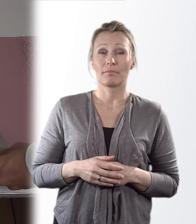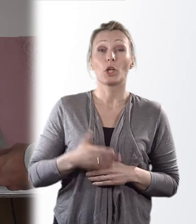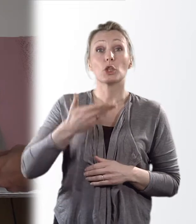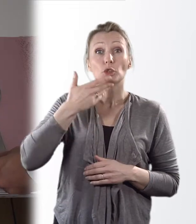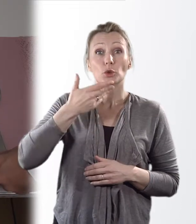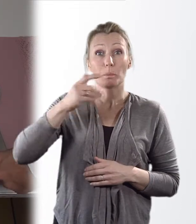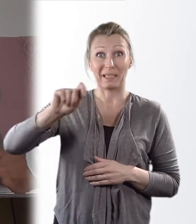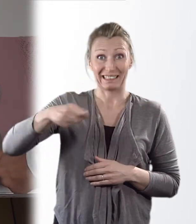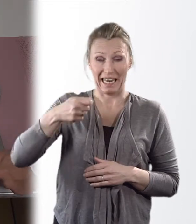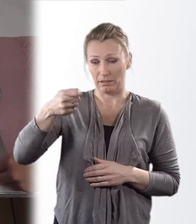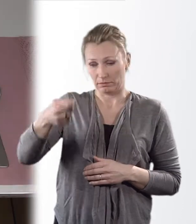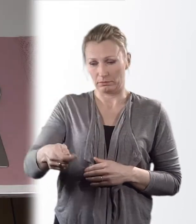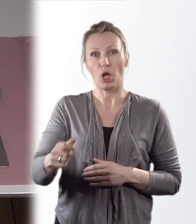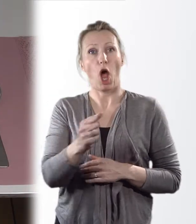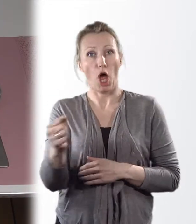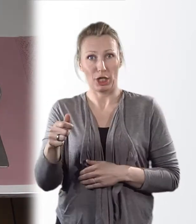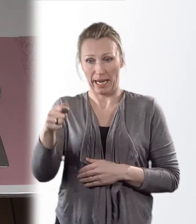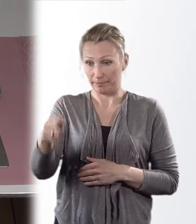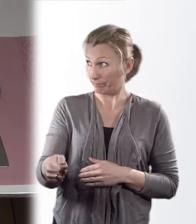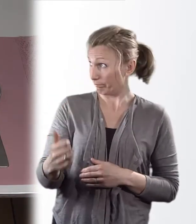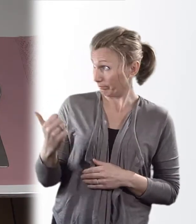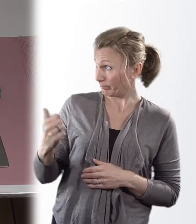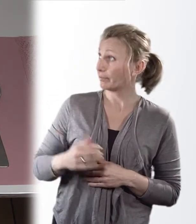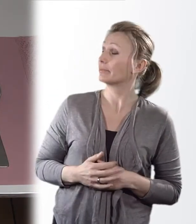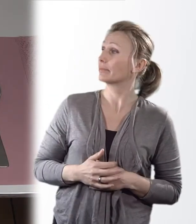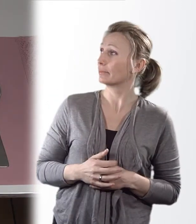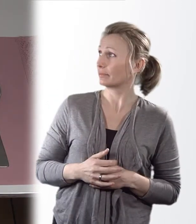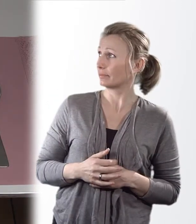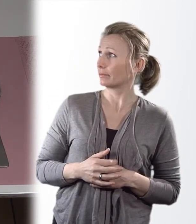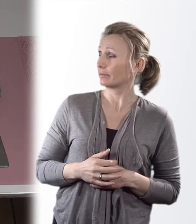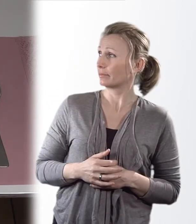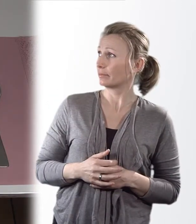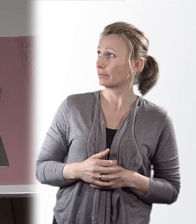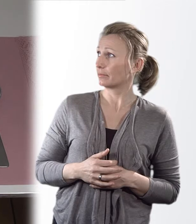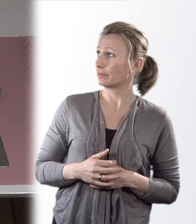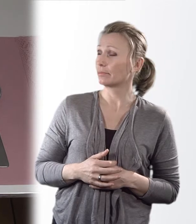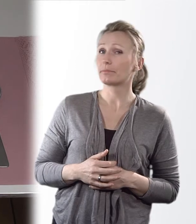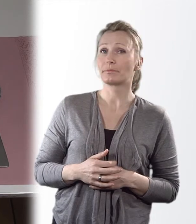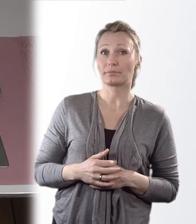Legg suppeskjeen til høyre for suppetallerkenen.